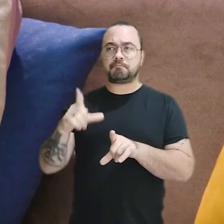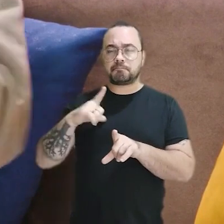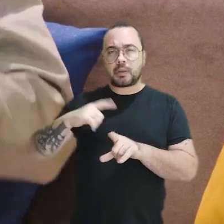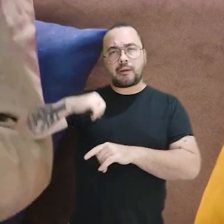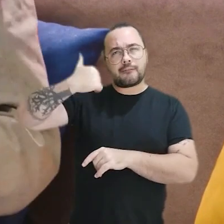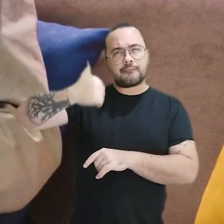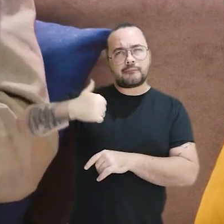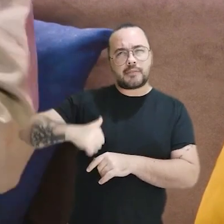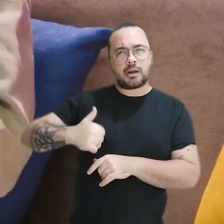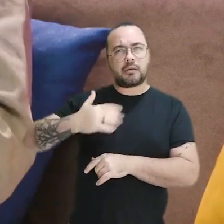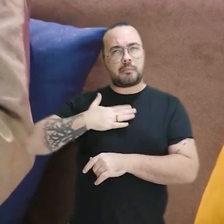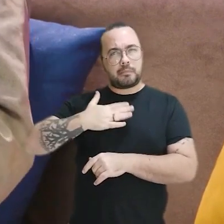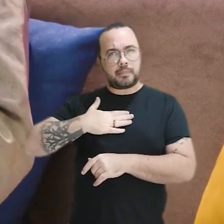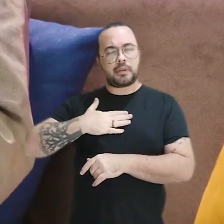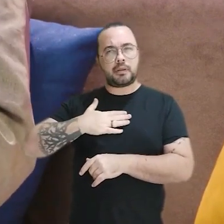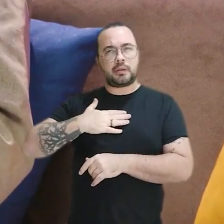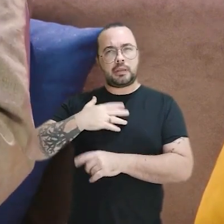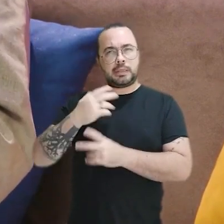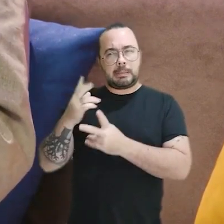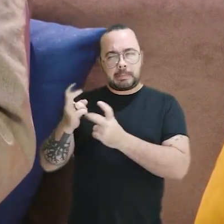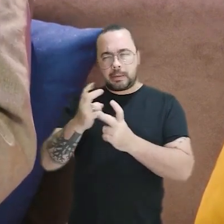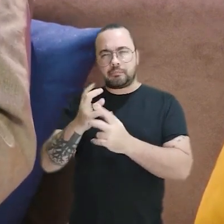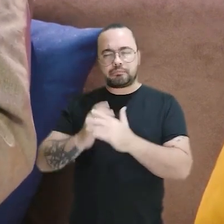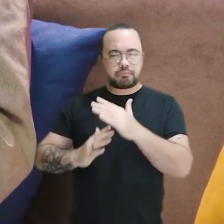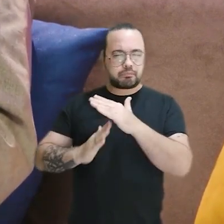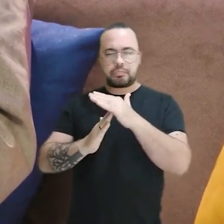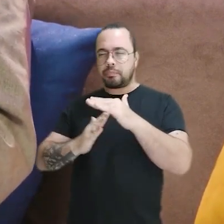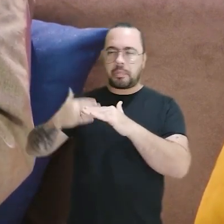muito fácil pra se passar do limite, sabe? Porque parece que,